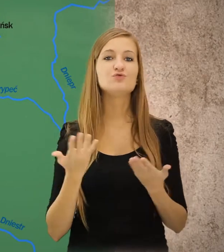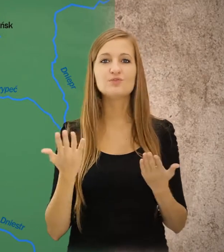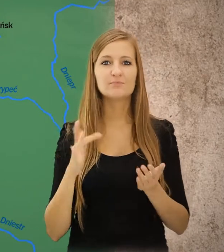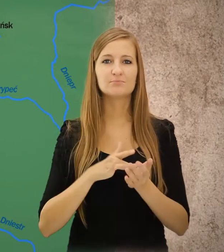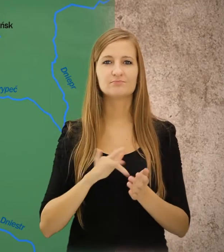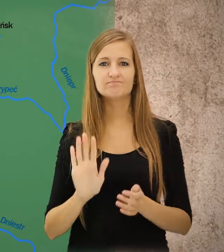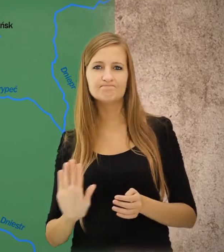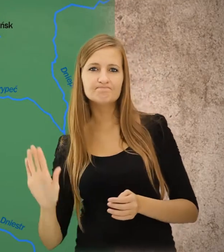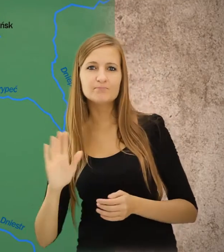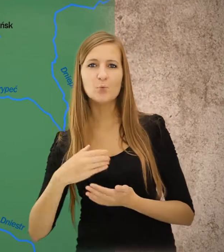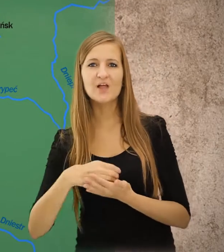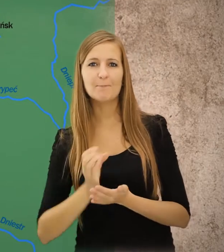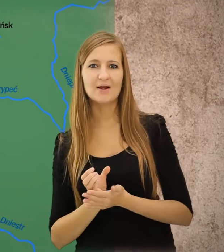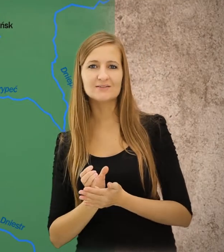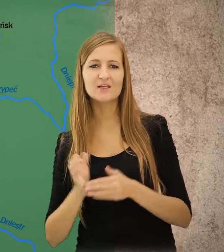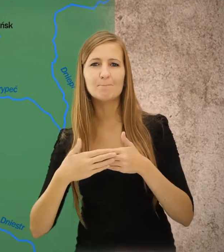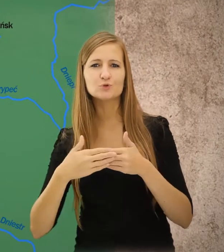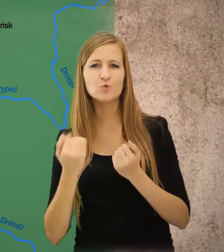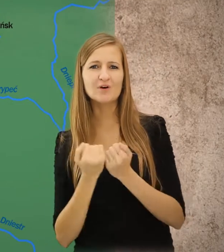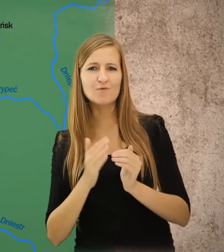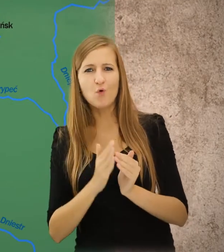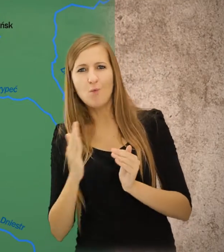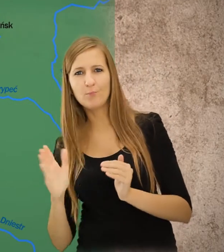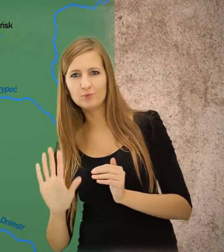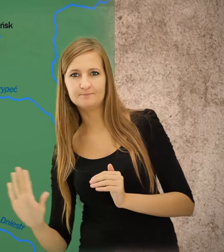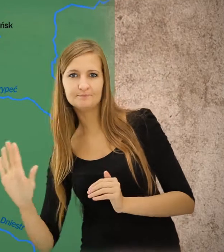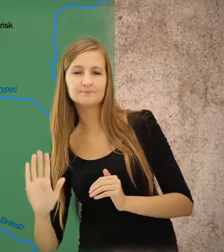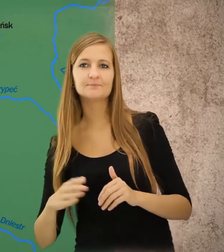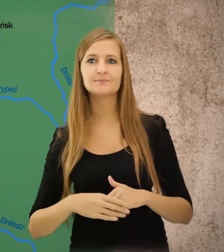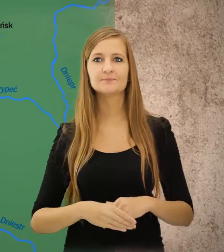na Podkarpaciu, na południowy wschód od Krakowa.